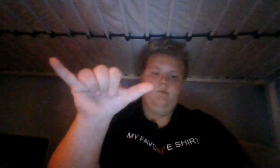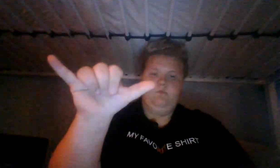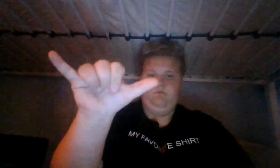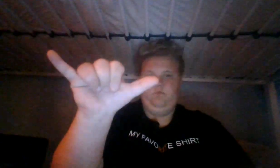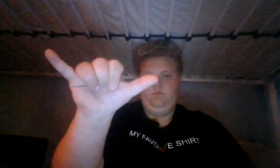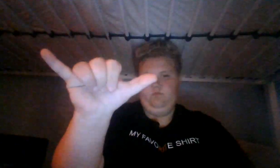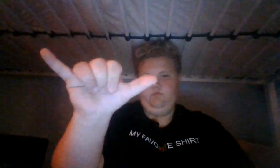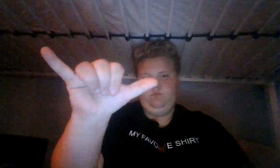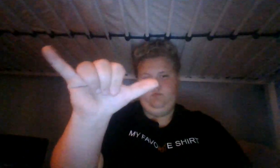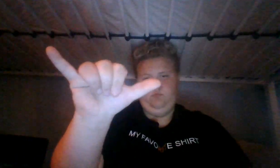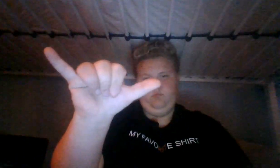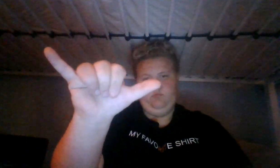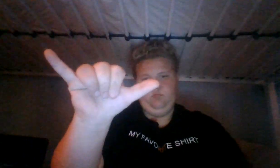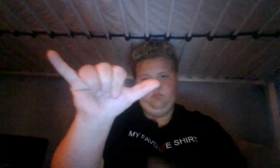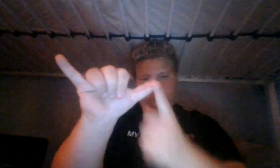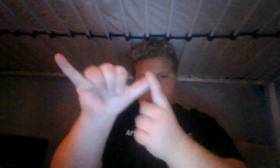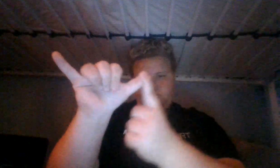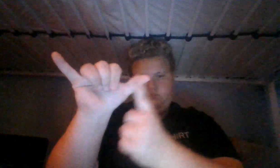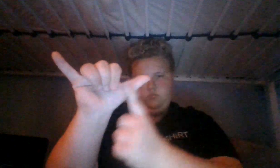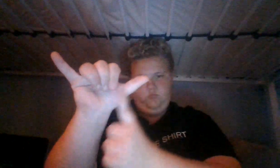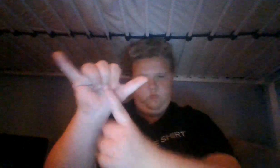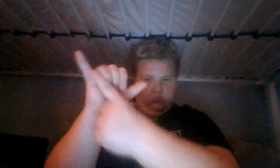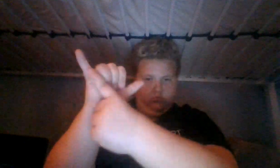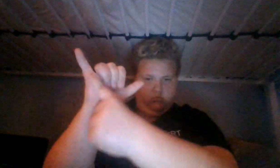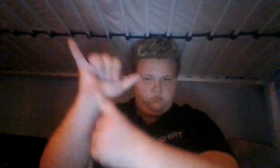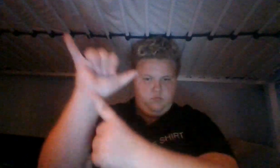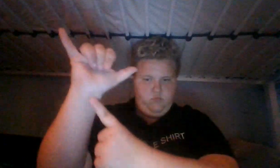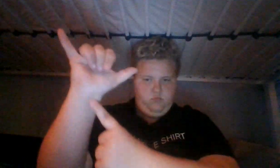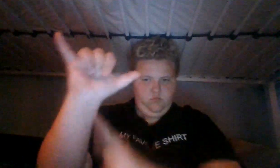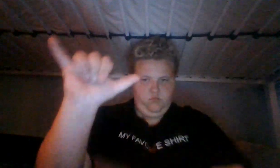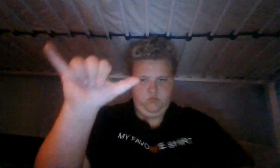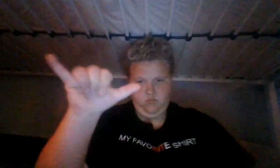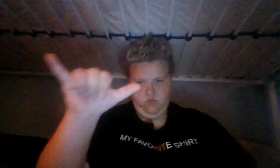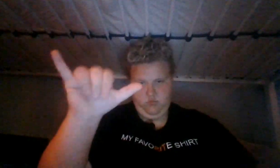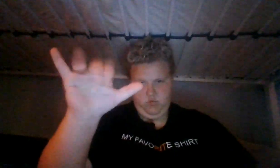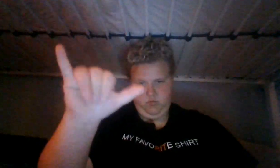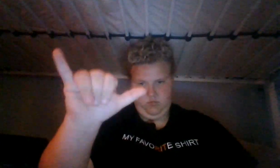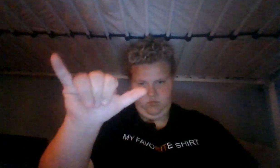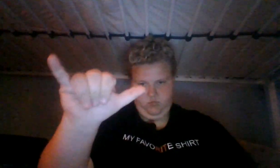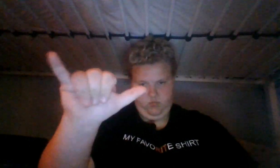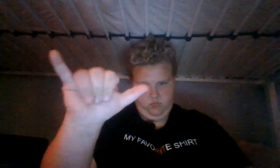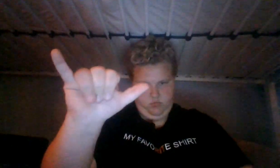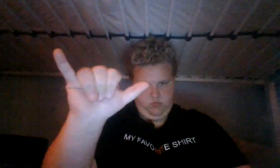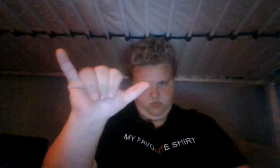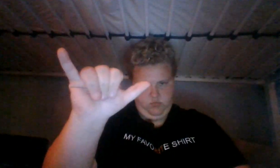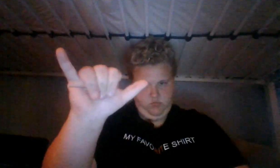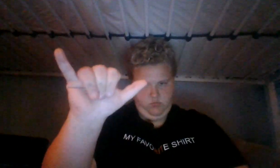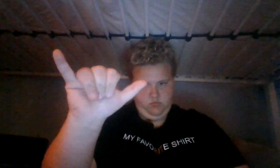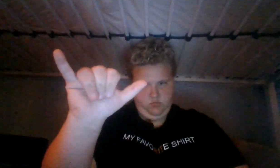Y